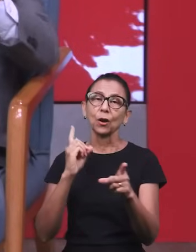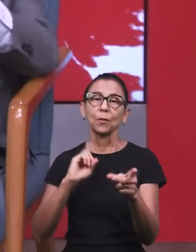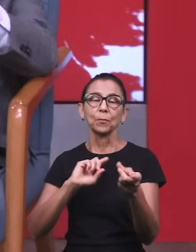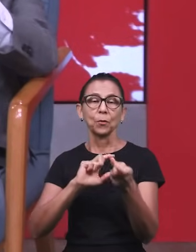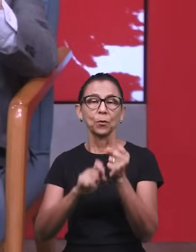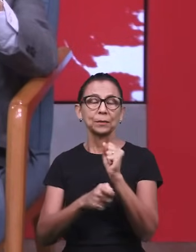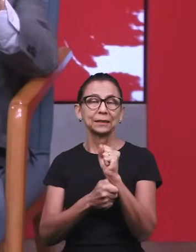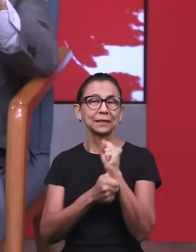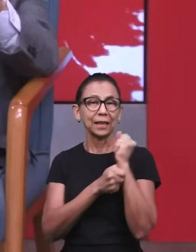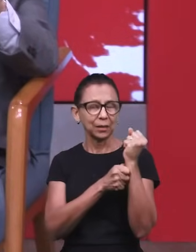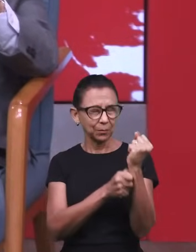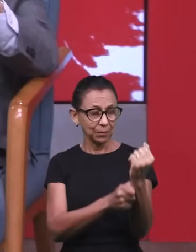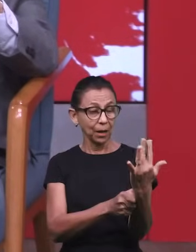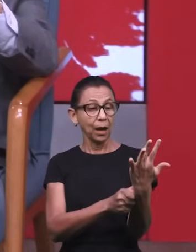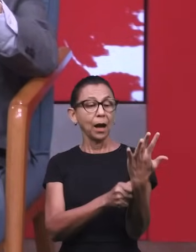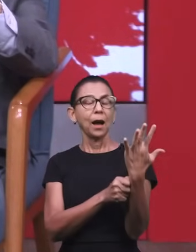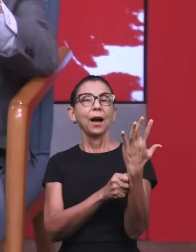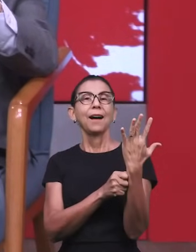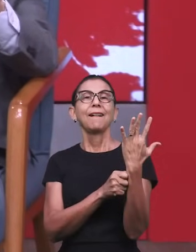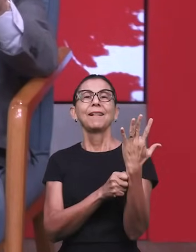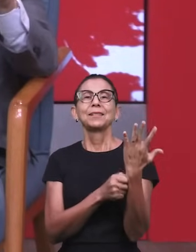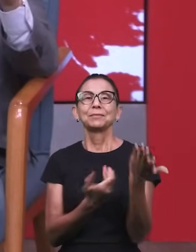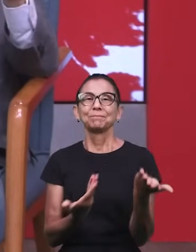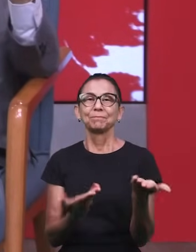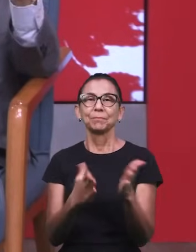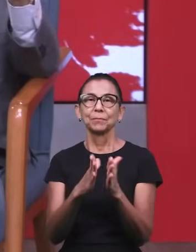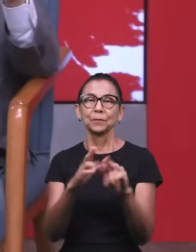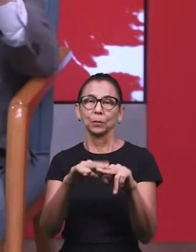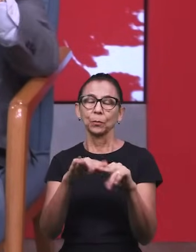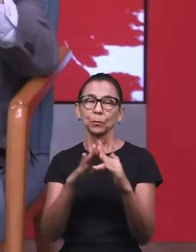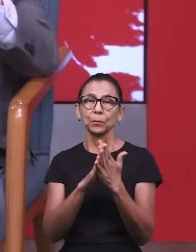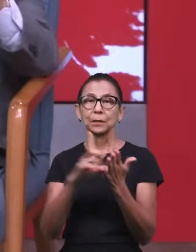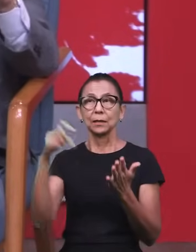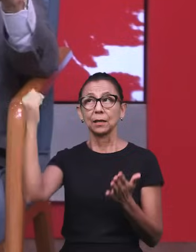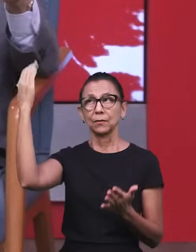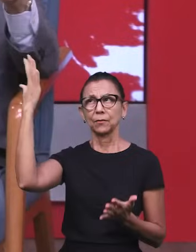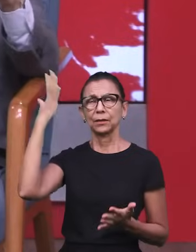aí e a palavra traz esse mistério por isso que a palavra tem que ser viva palavra tem que ser